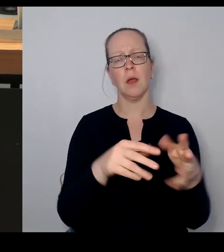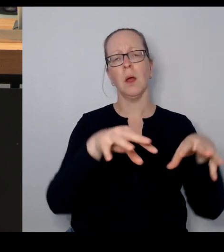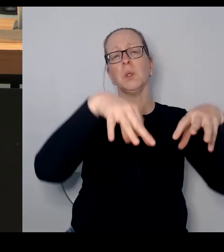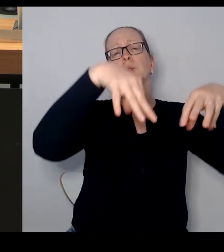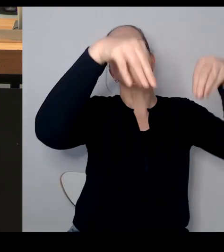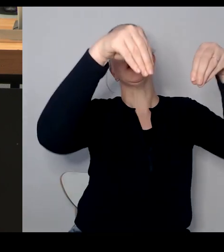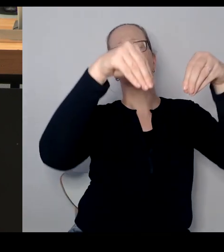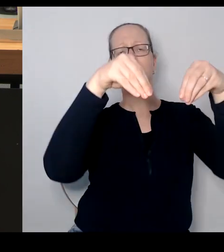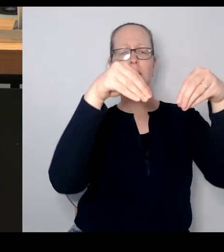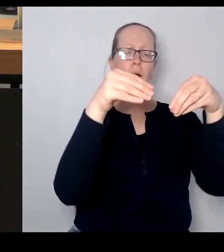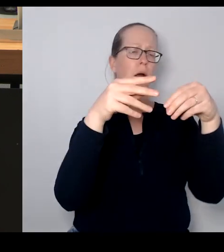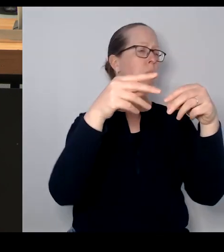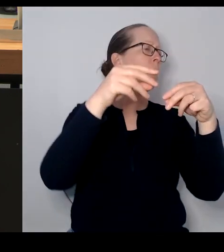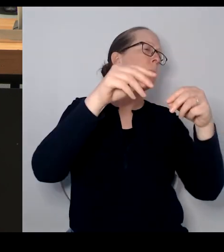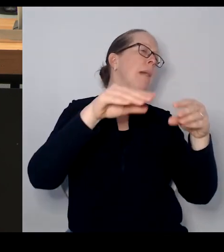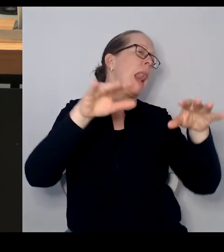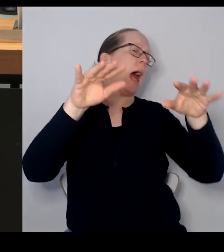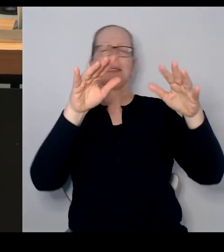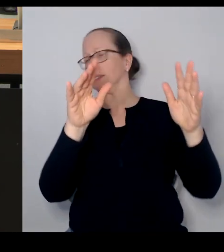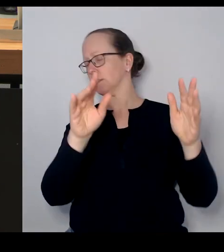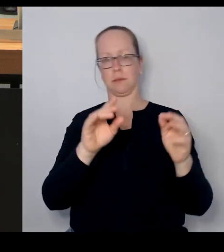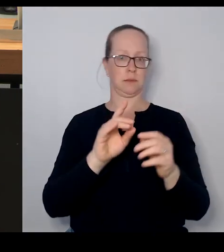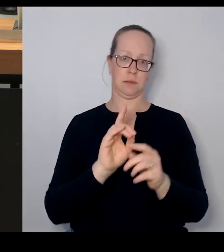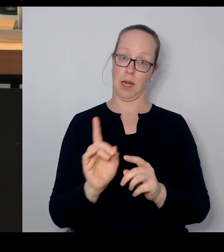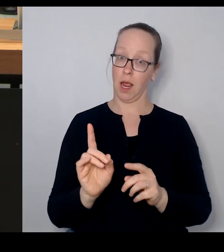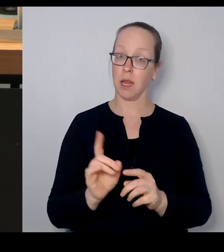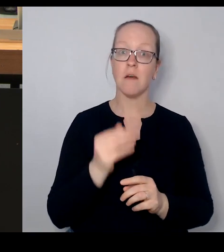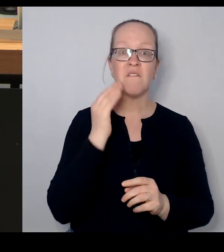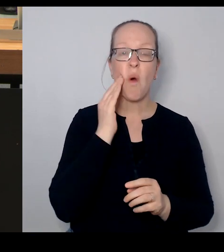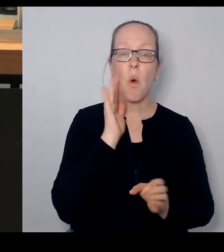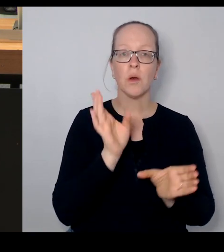sind, aber einen bescheidenen Rückzug ins Private ermöglichen.